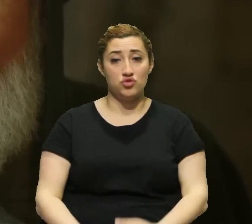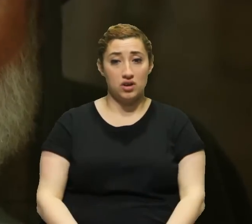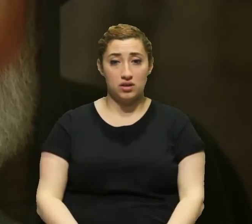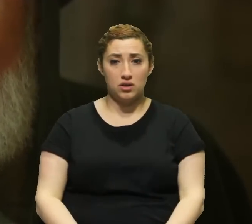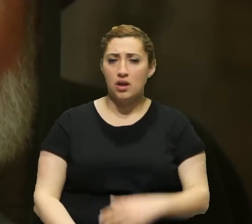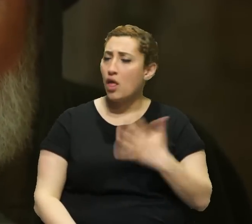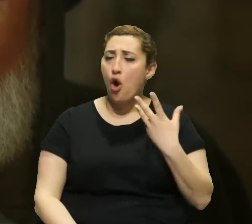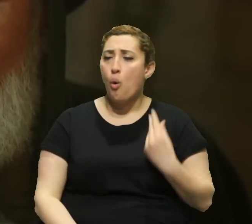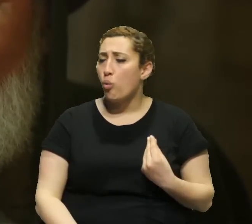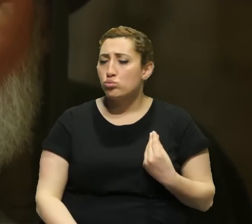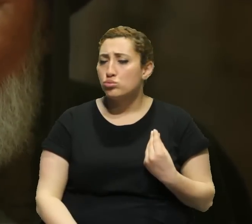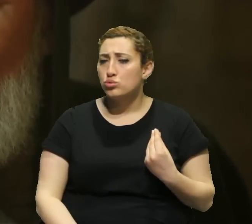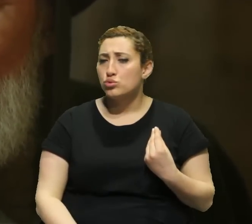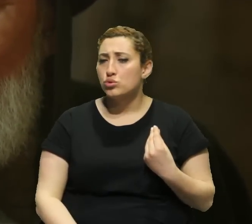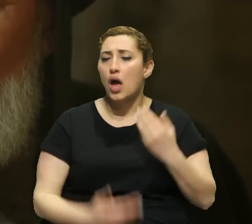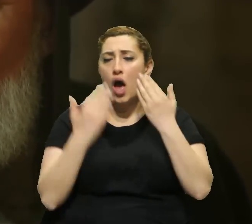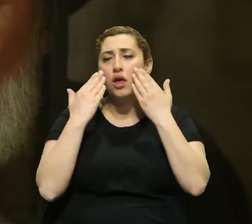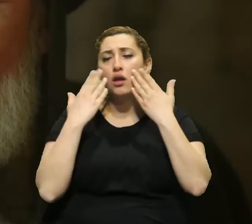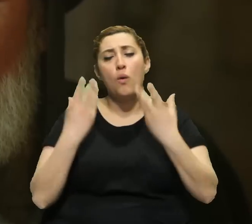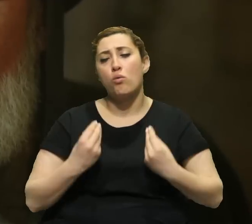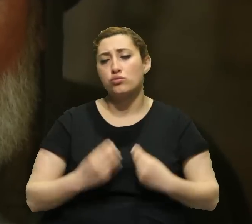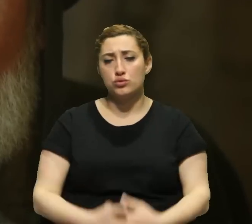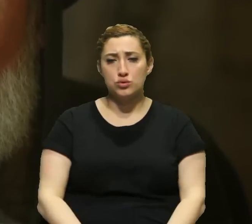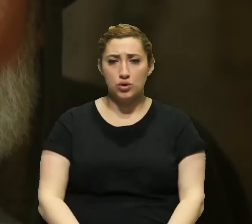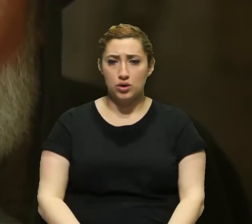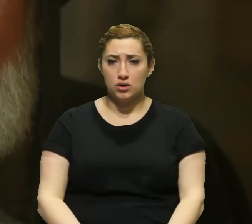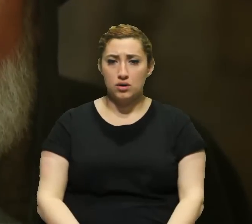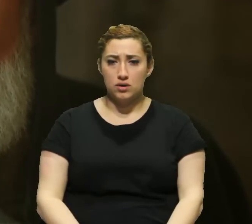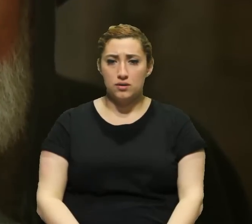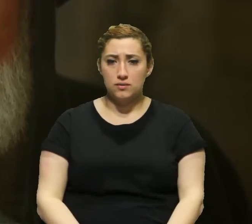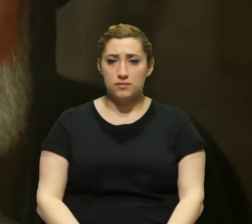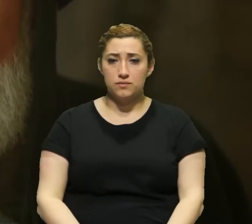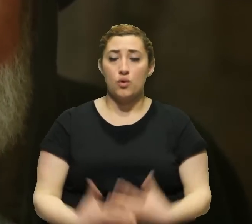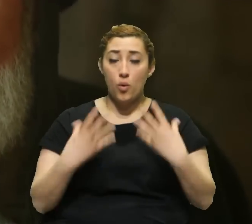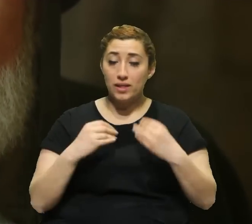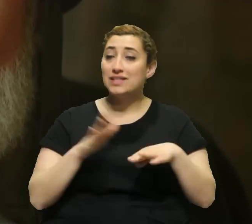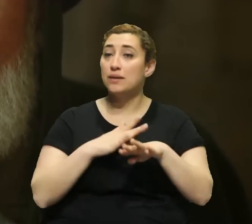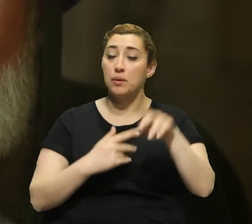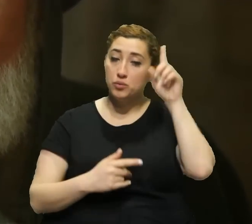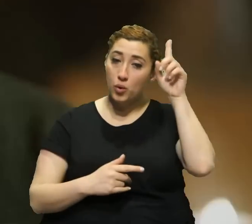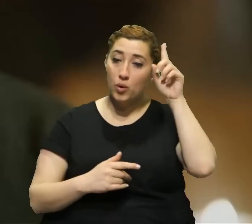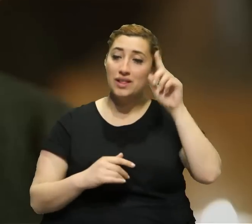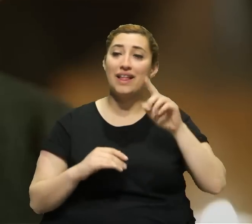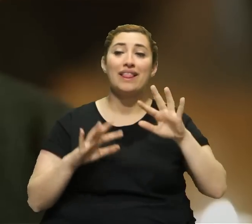Ne olmuşsa hayrolmuş. Olan da Ondan, biten de.